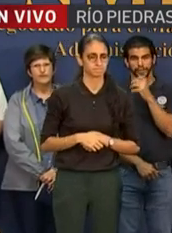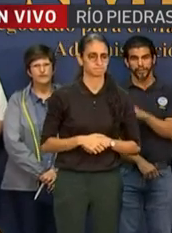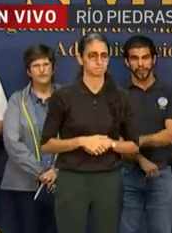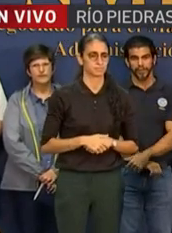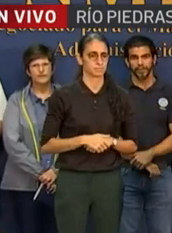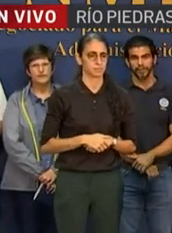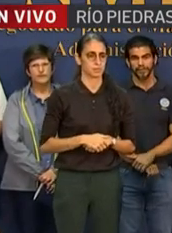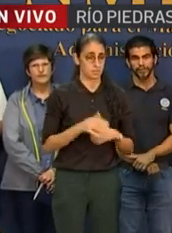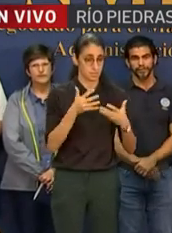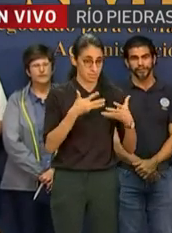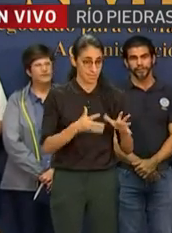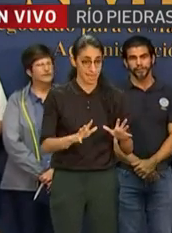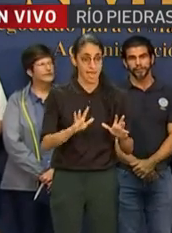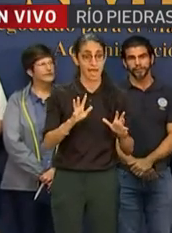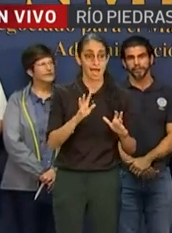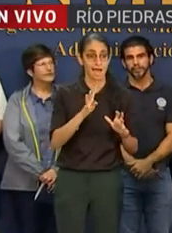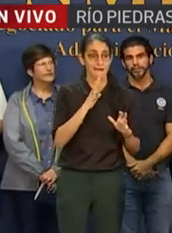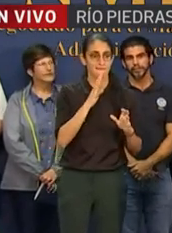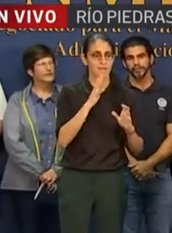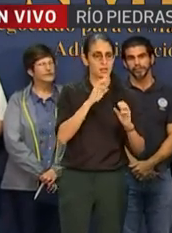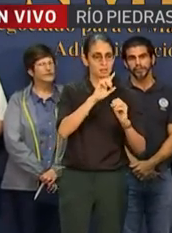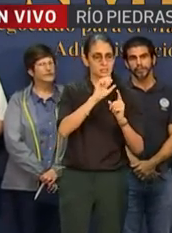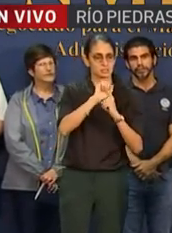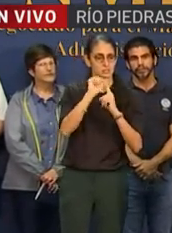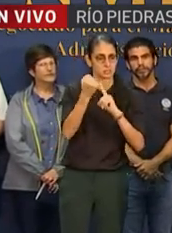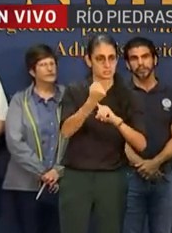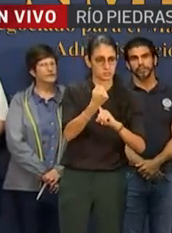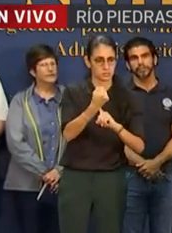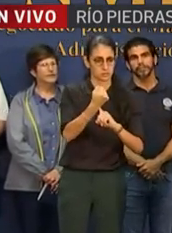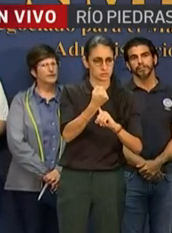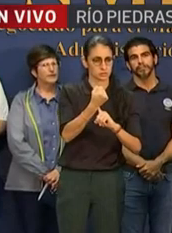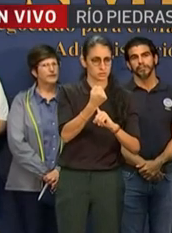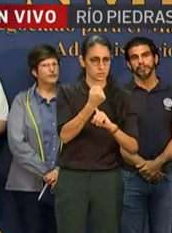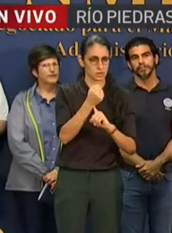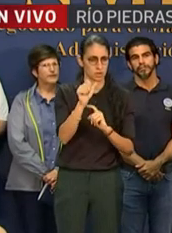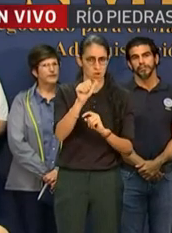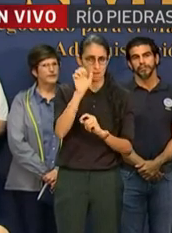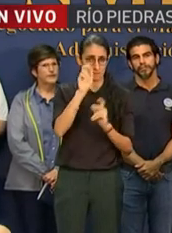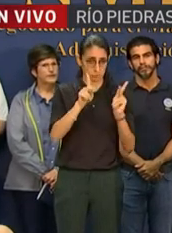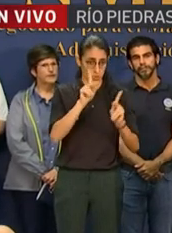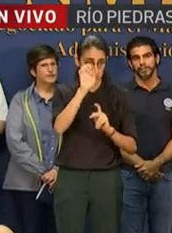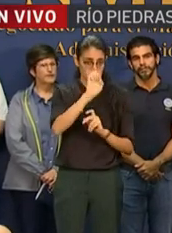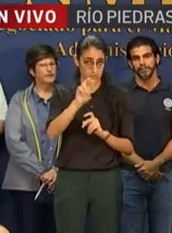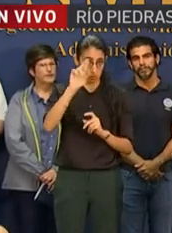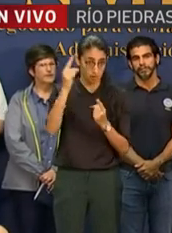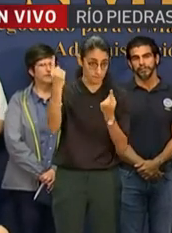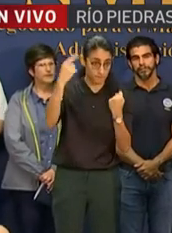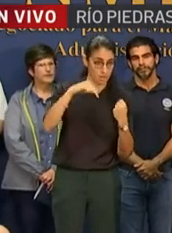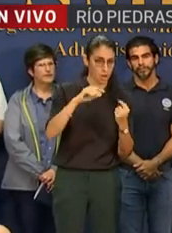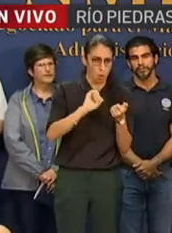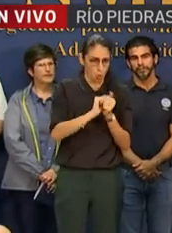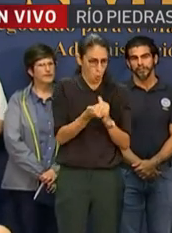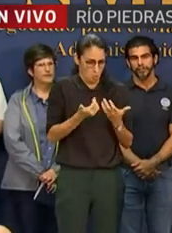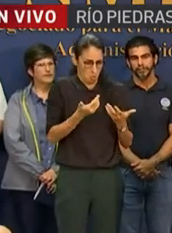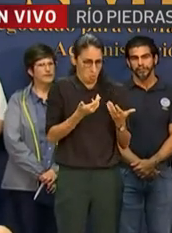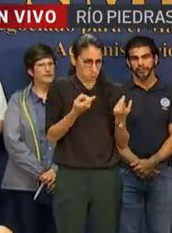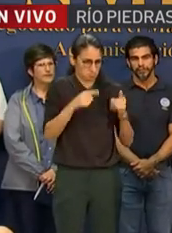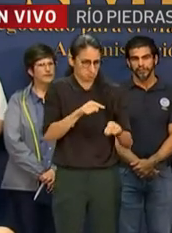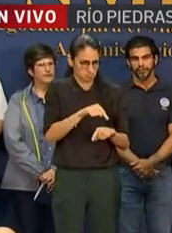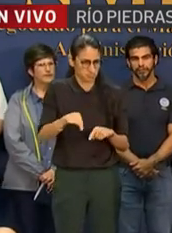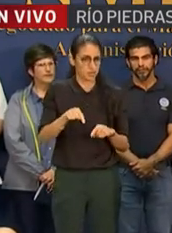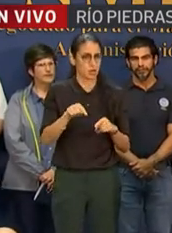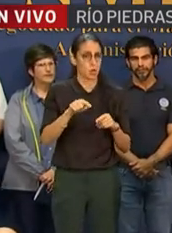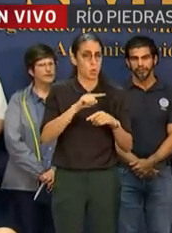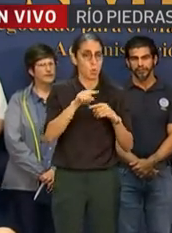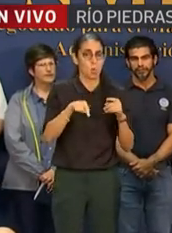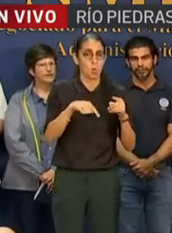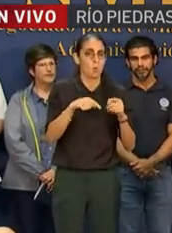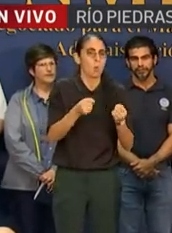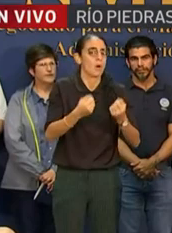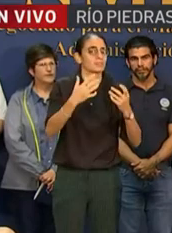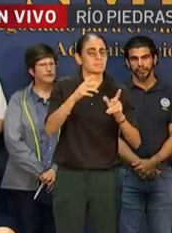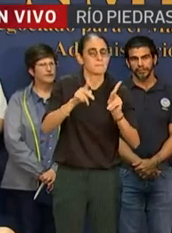YO ESCUCHÉ AYER, QUE HAY